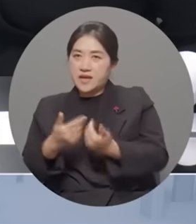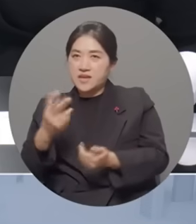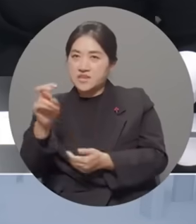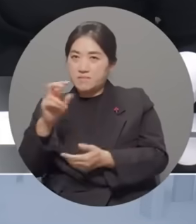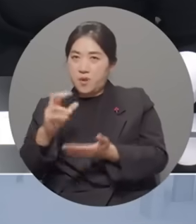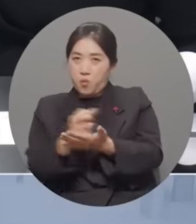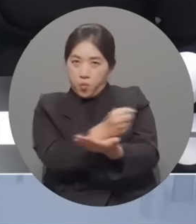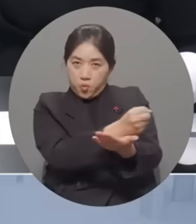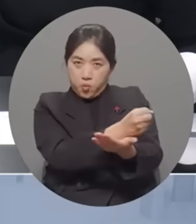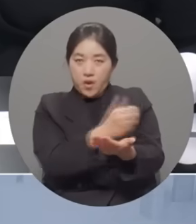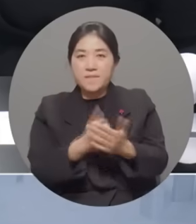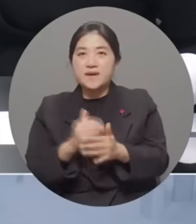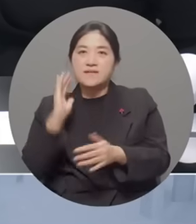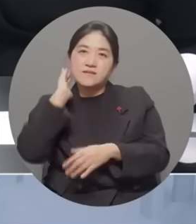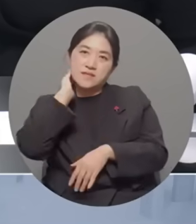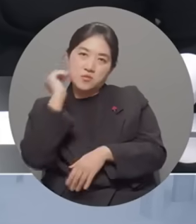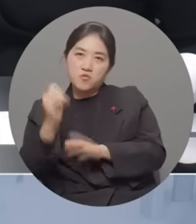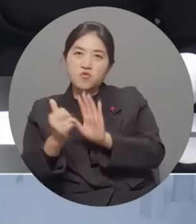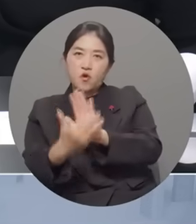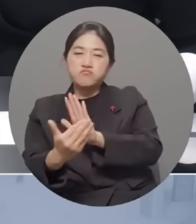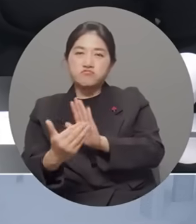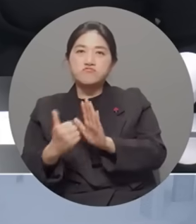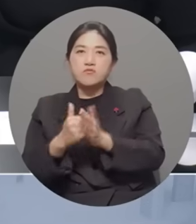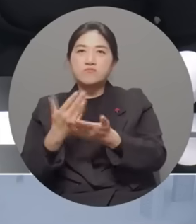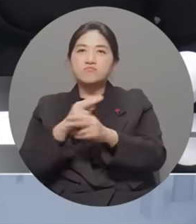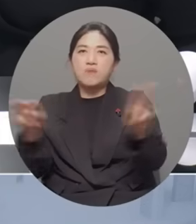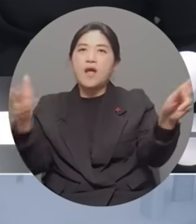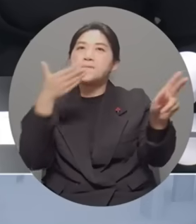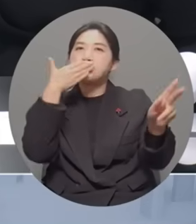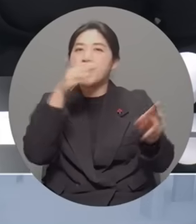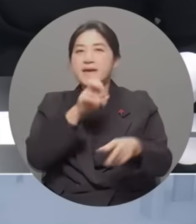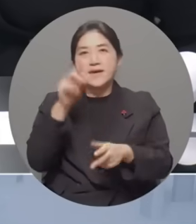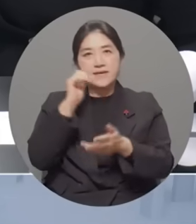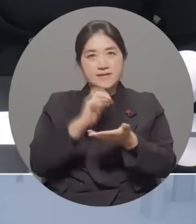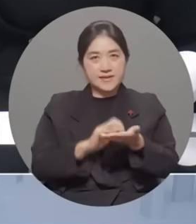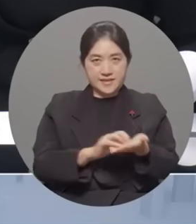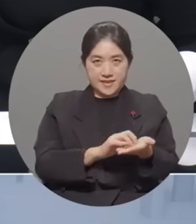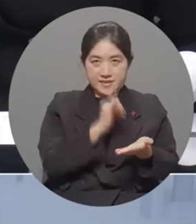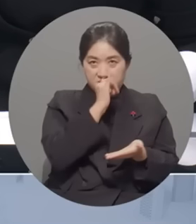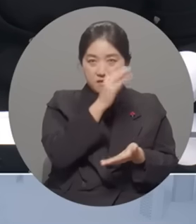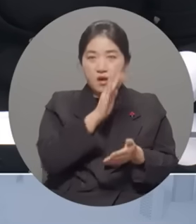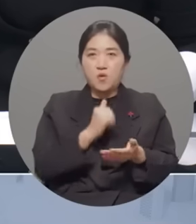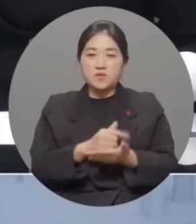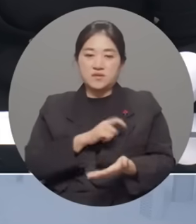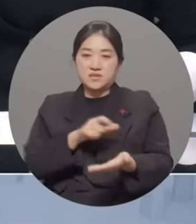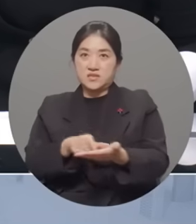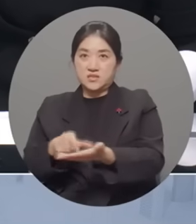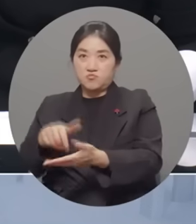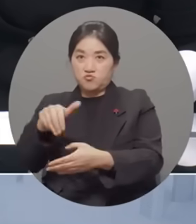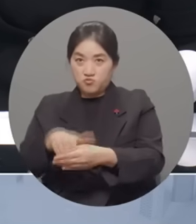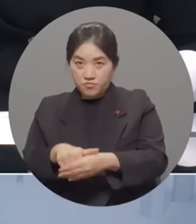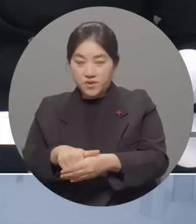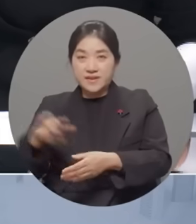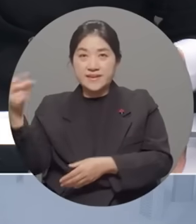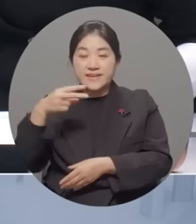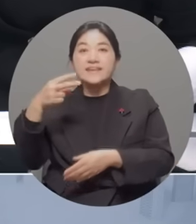(기자) 따라서 국민의힘에서 이탈표 20여 표만 나와도 확보하면 대통령 거부권도 무력화시킬 수 있다는 게 야당의계산인데요.